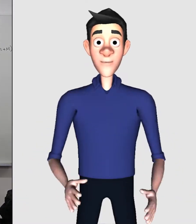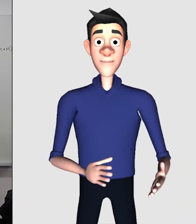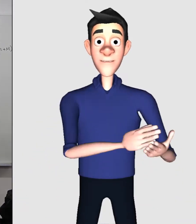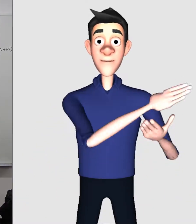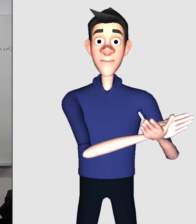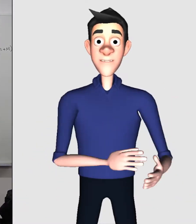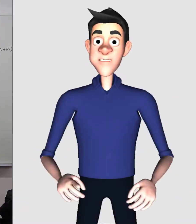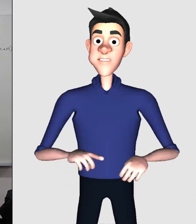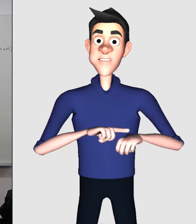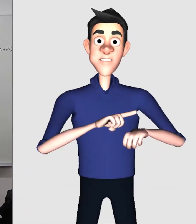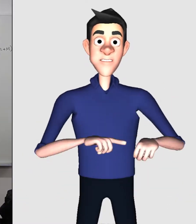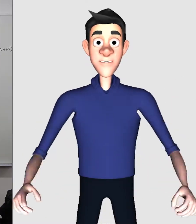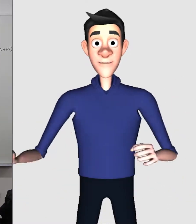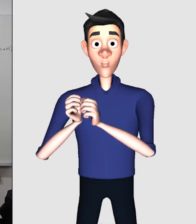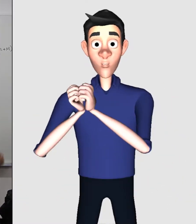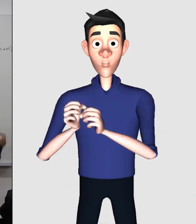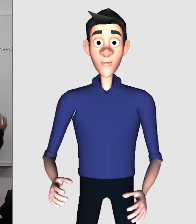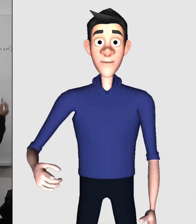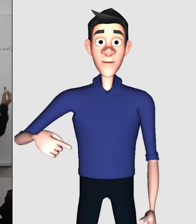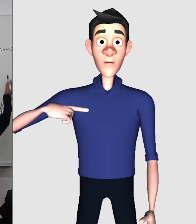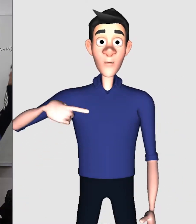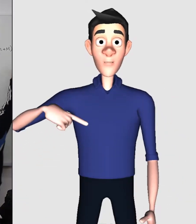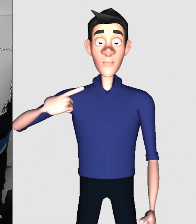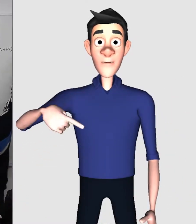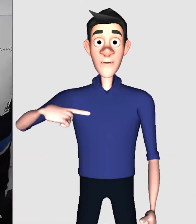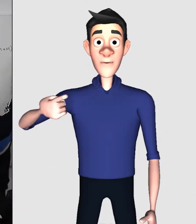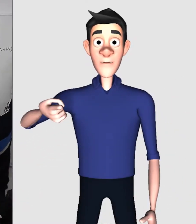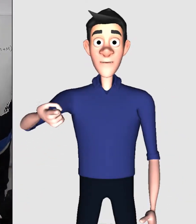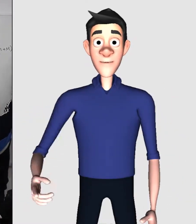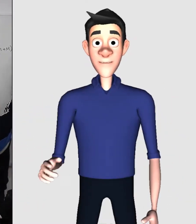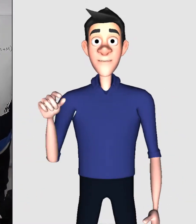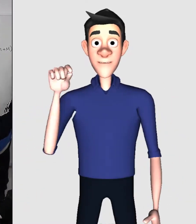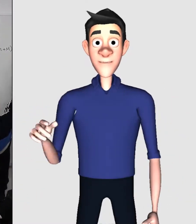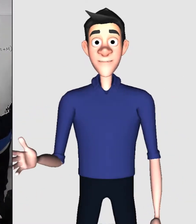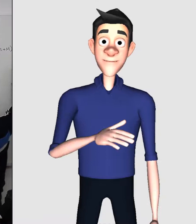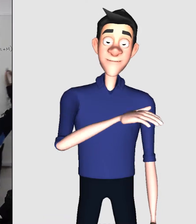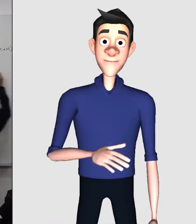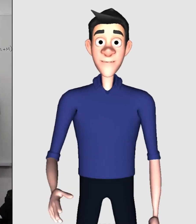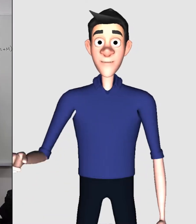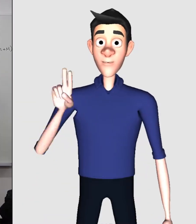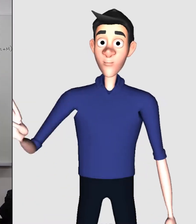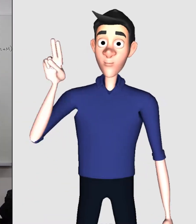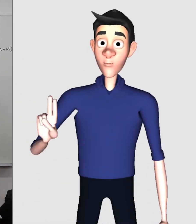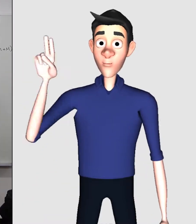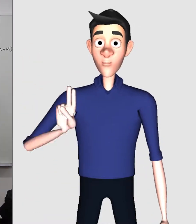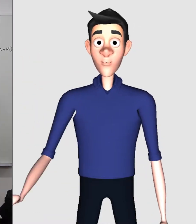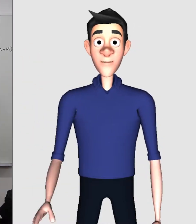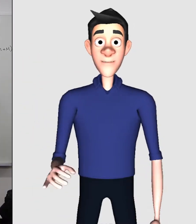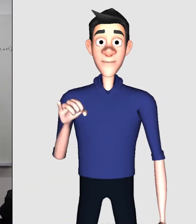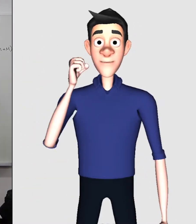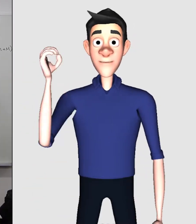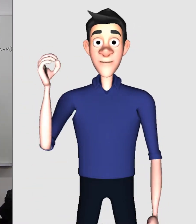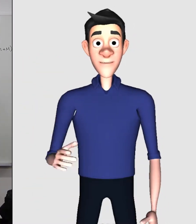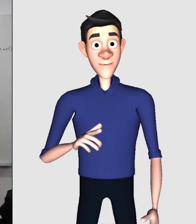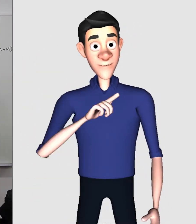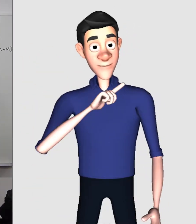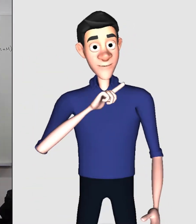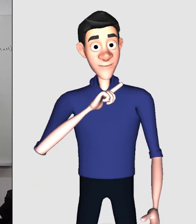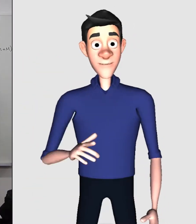Juntamos os dois e isolamos este termo aqui Vamos ficar com x zero ponto